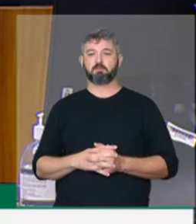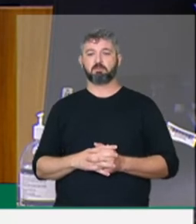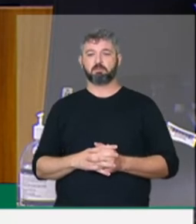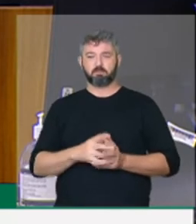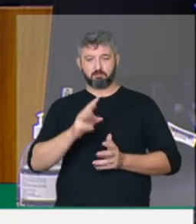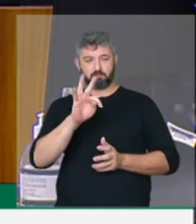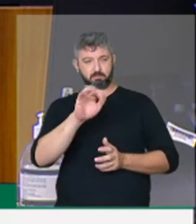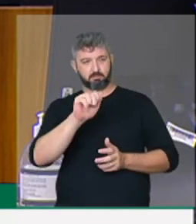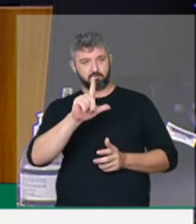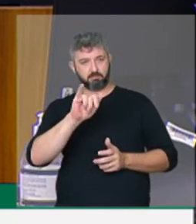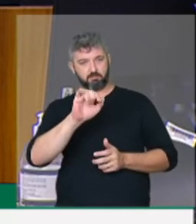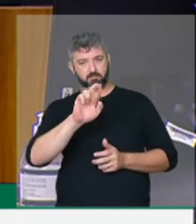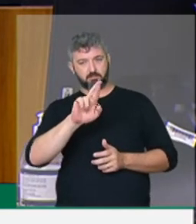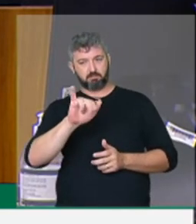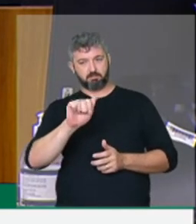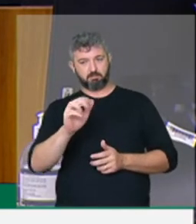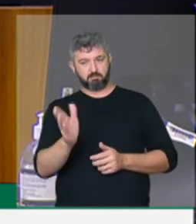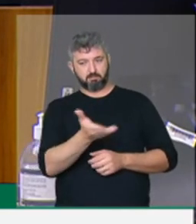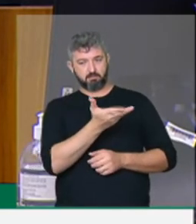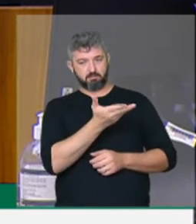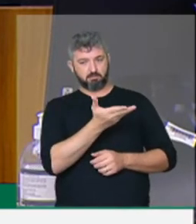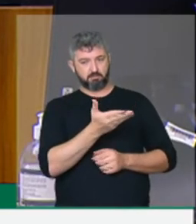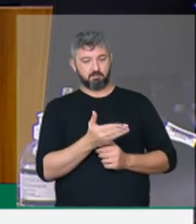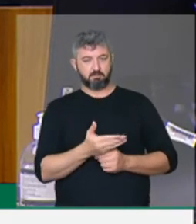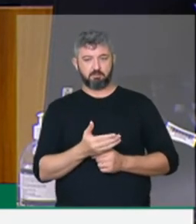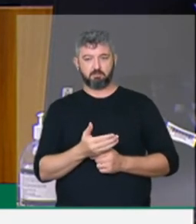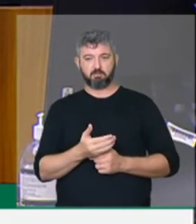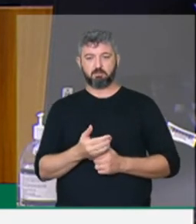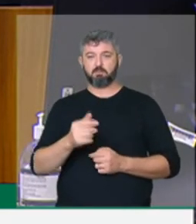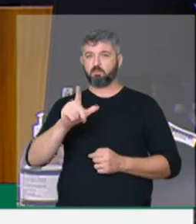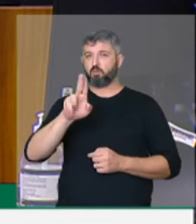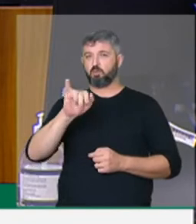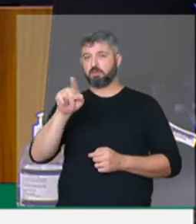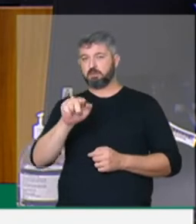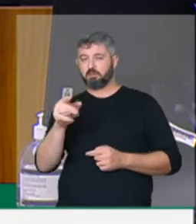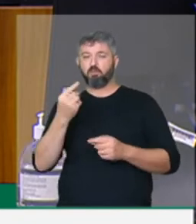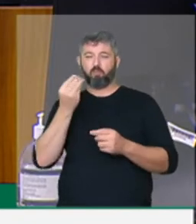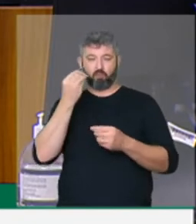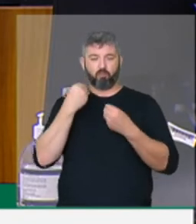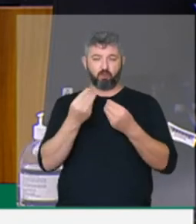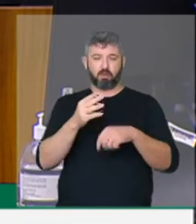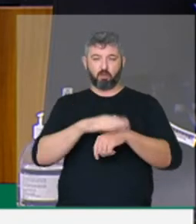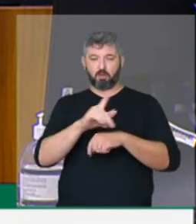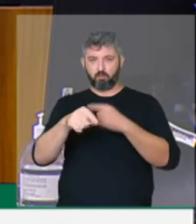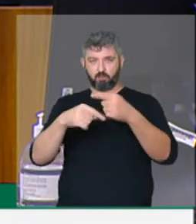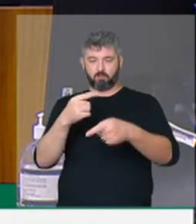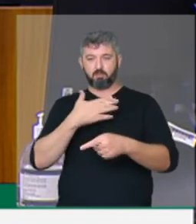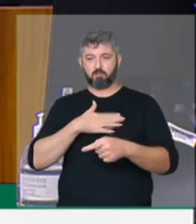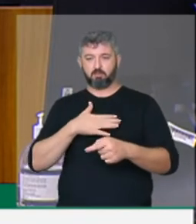RIA. COM A PALAVRA V.EXA. DEPUTADO LUISÃO, ENTRE UM E OUTRO EU LHE CONCEDO UM MINUTO. DAQUI A POUCO. TÁ ? [DEPUTADA]: ME CONCEDA UM MINUTO TAMBÉM,